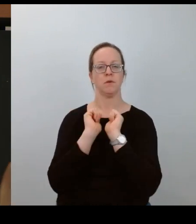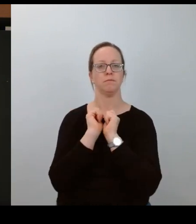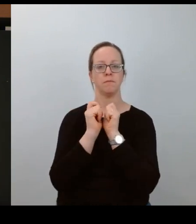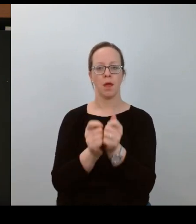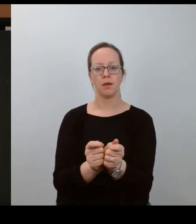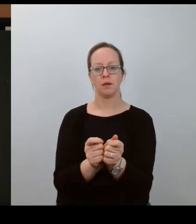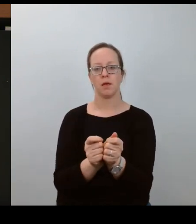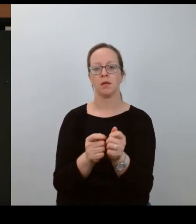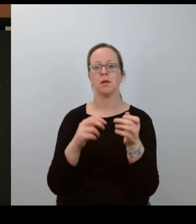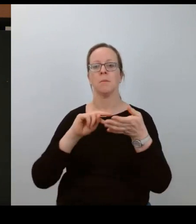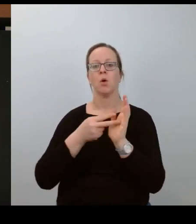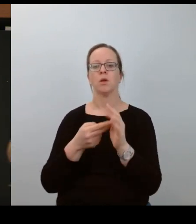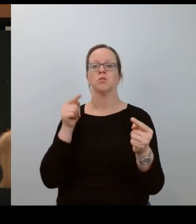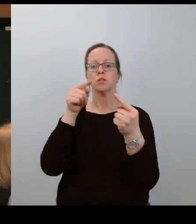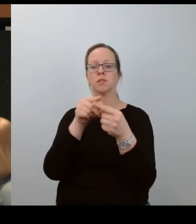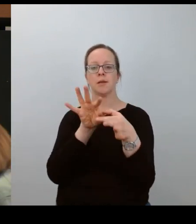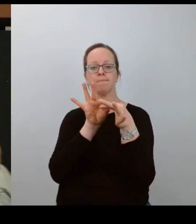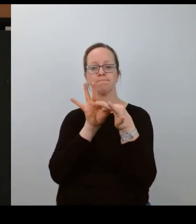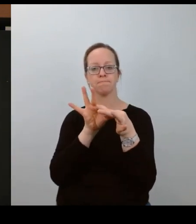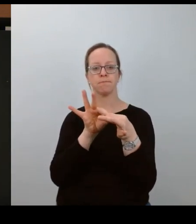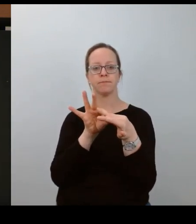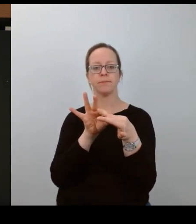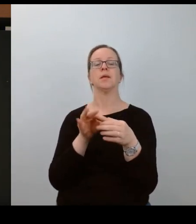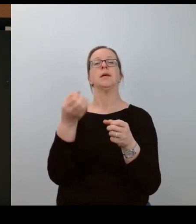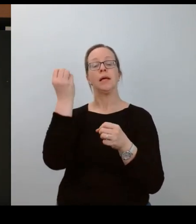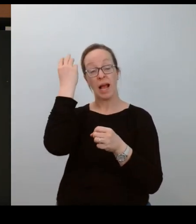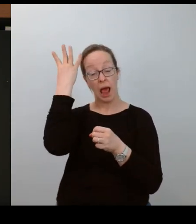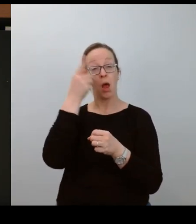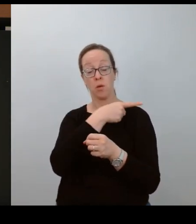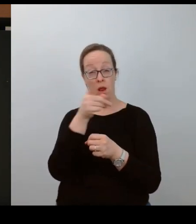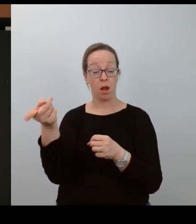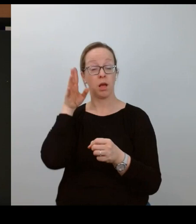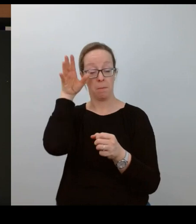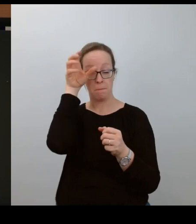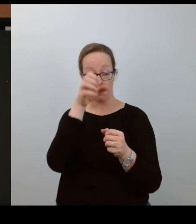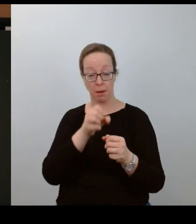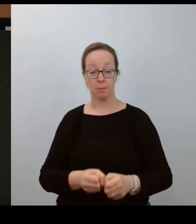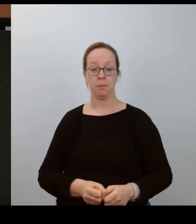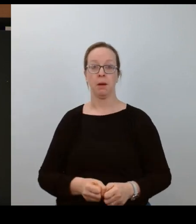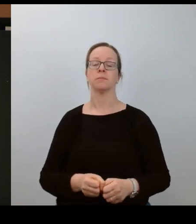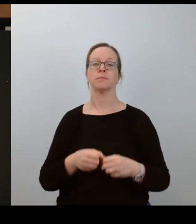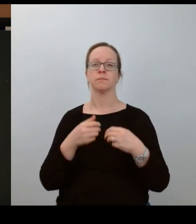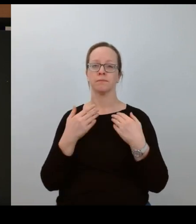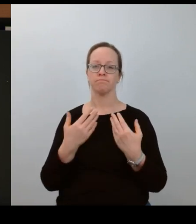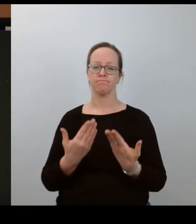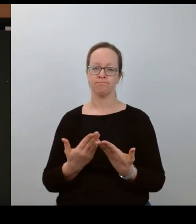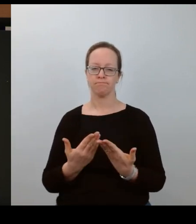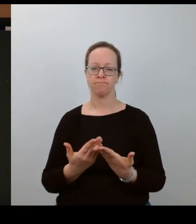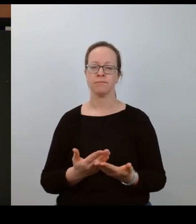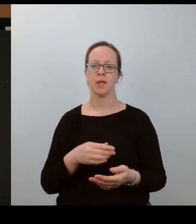wollen neue Arbeitsräume sinnvoll, wirtschaftlich und nachhaltig erschlossen werden. Wir wollen, dass die Nutzungsbedingungen